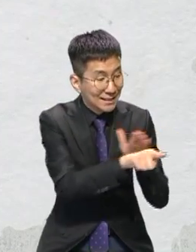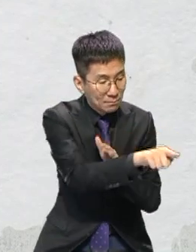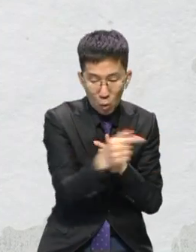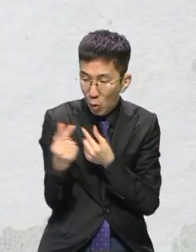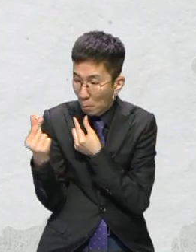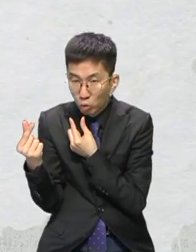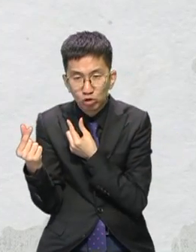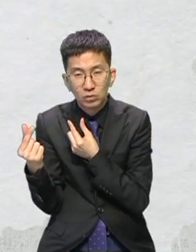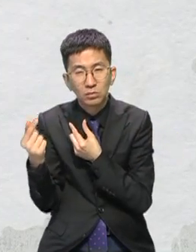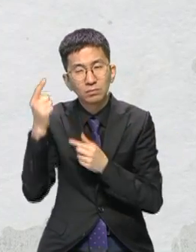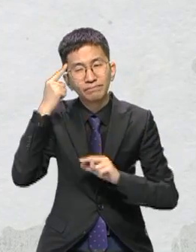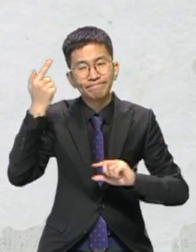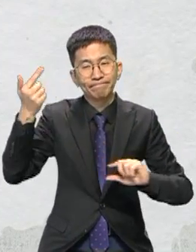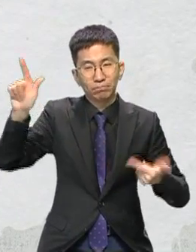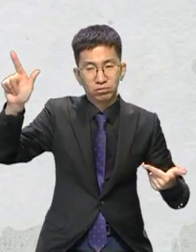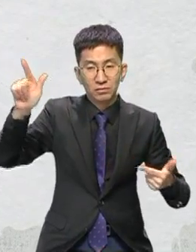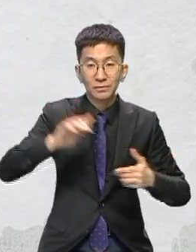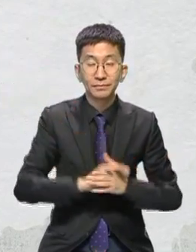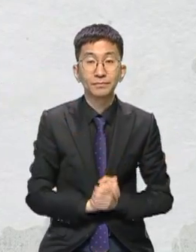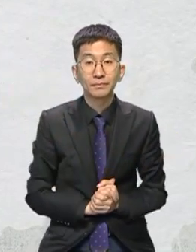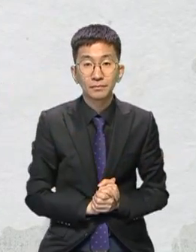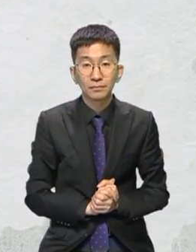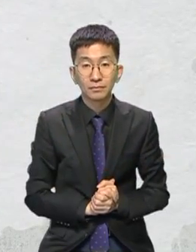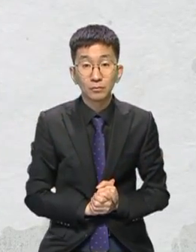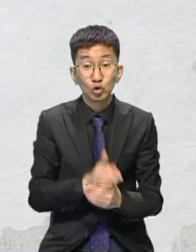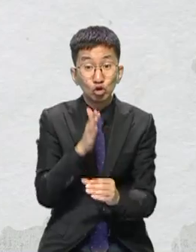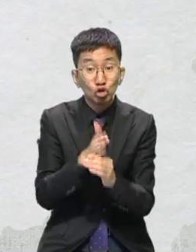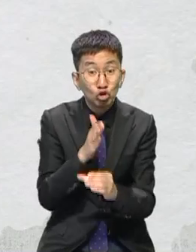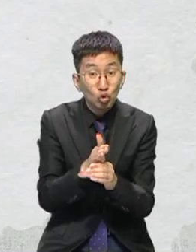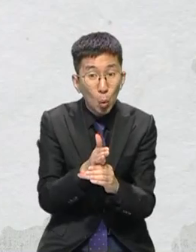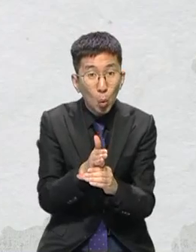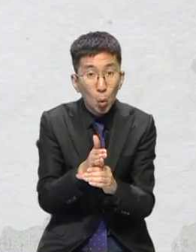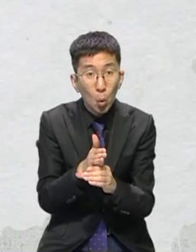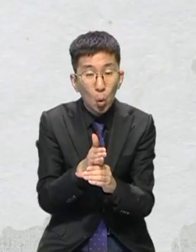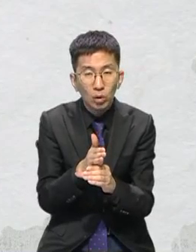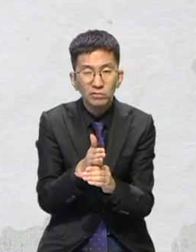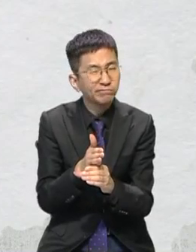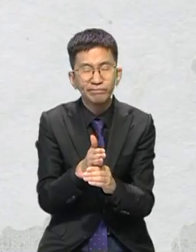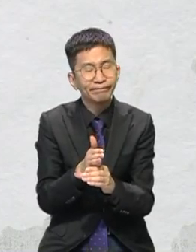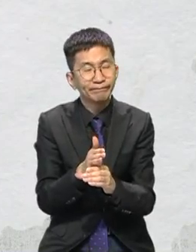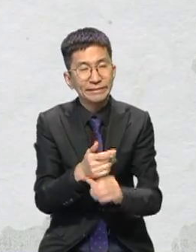찬반으로 갈렸는데 중도에서 과반이 부적절 의견을 냈습니다.